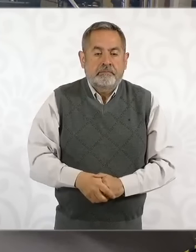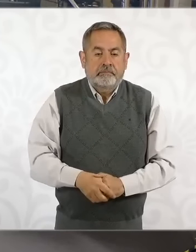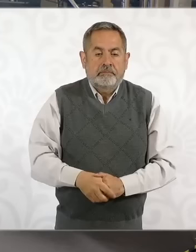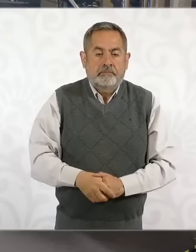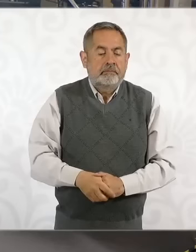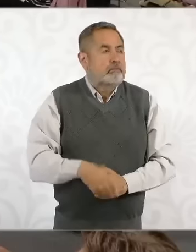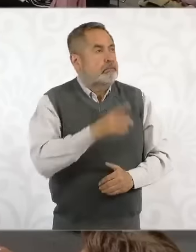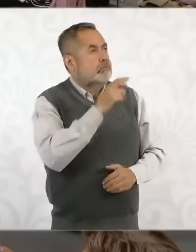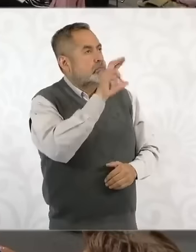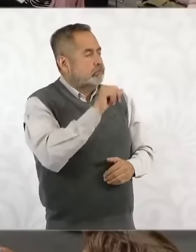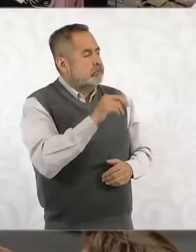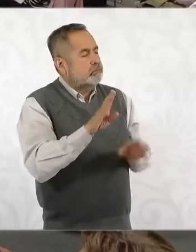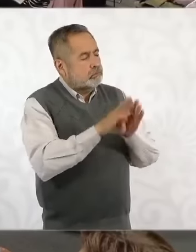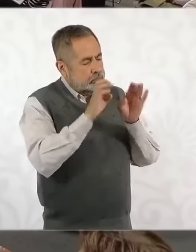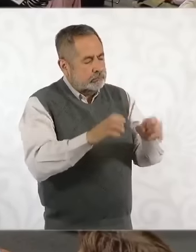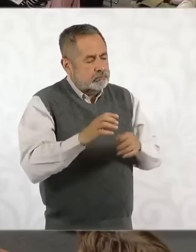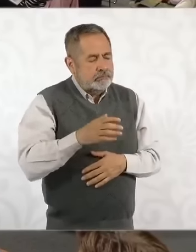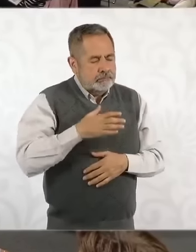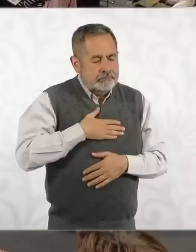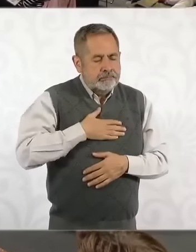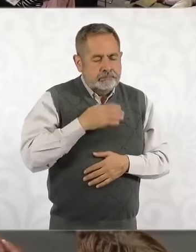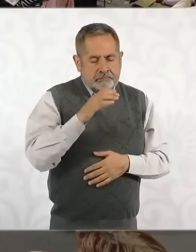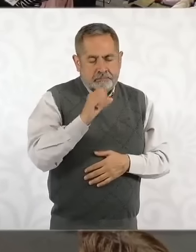Doctora, ¿cómo está? Carlos de 4 Media Telecomunicaciones. Consultarle al